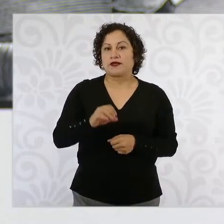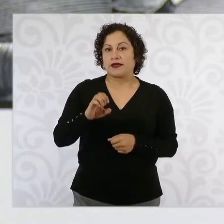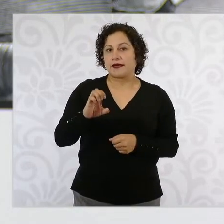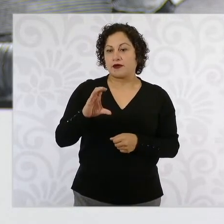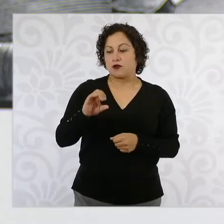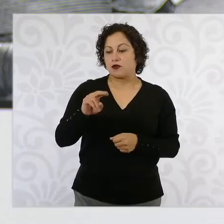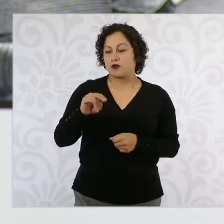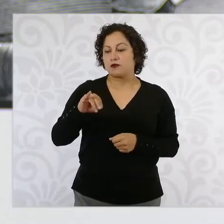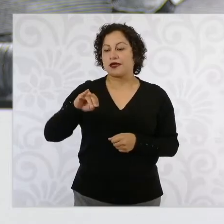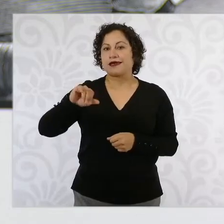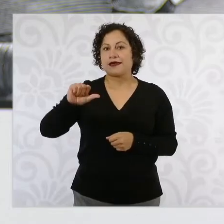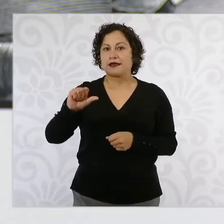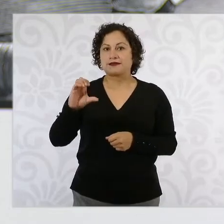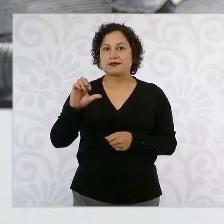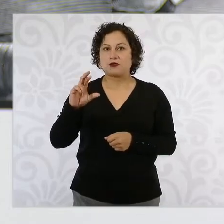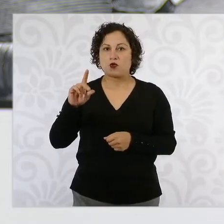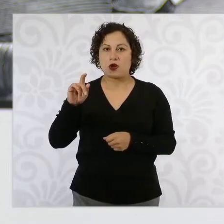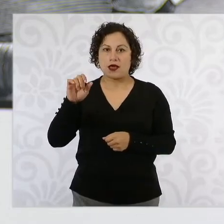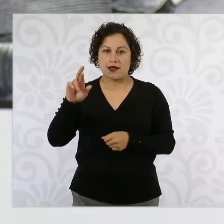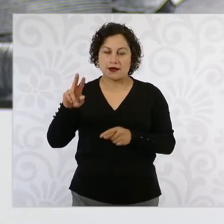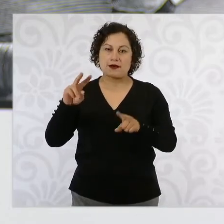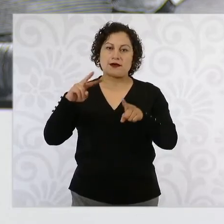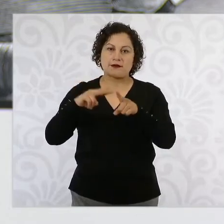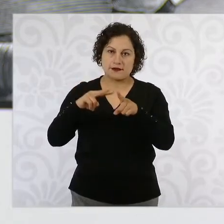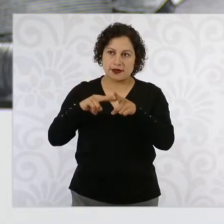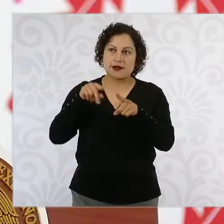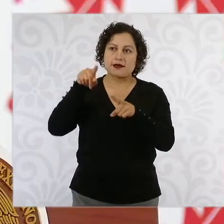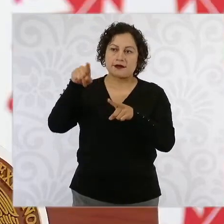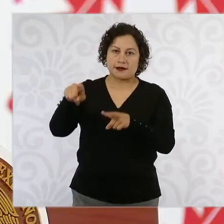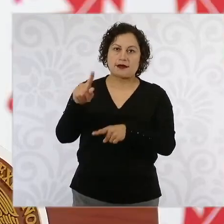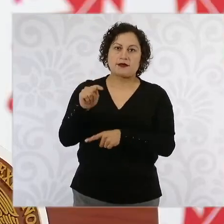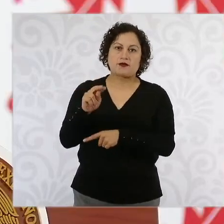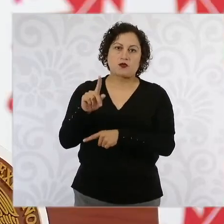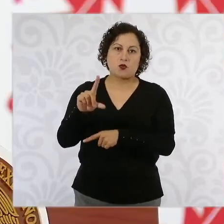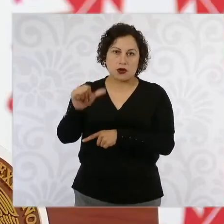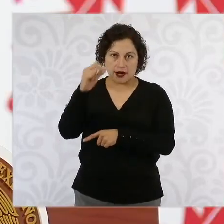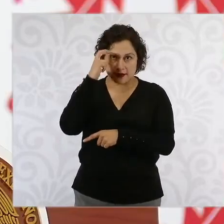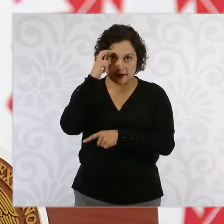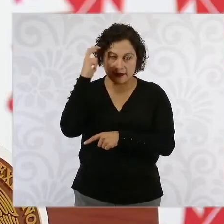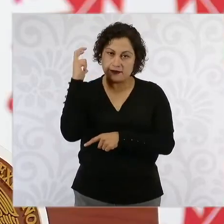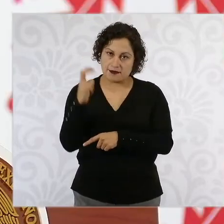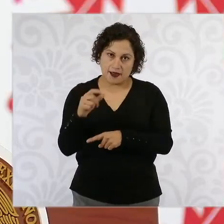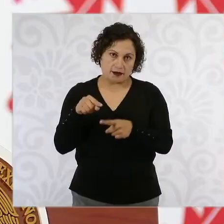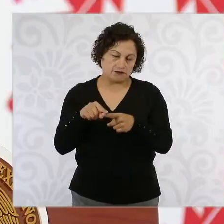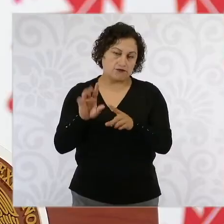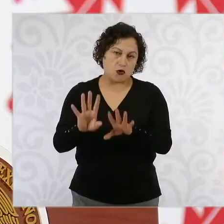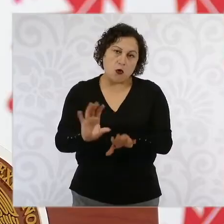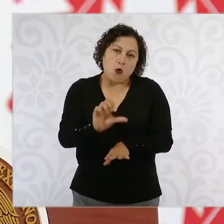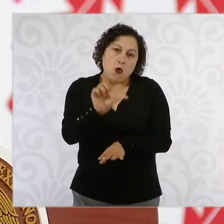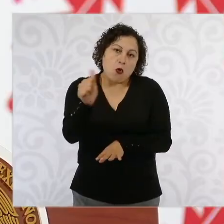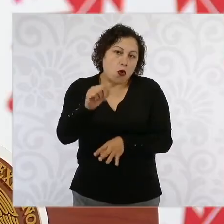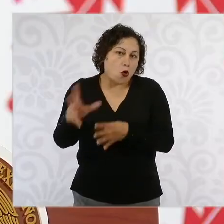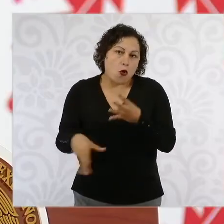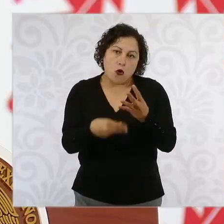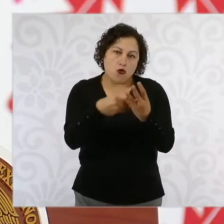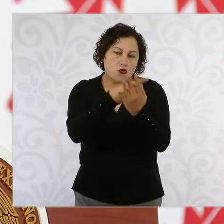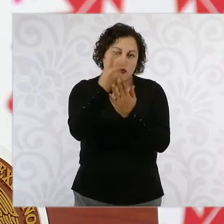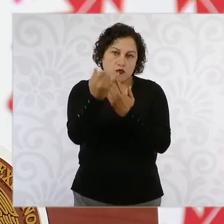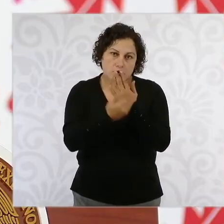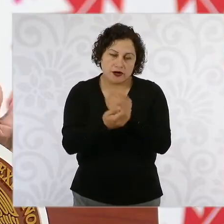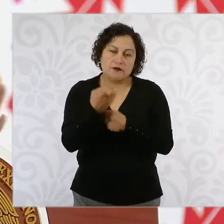Tula Hidalgo y algunos otros proyectos importantes digamos eso es de obra pública está el aeropuerto